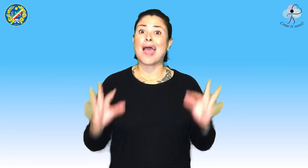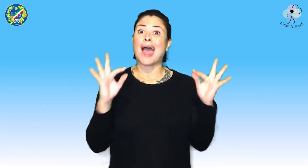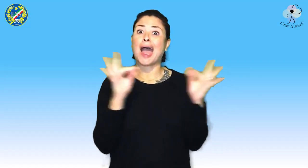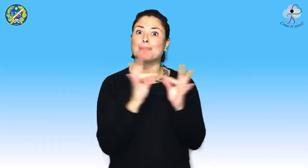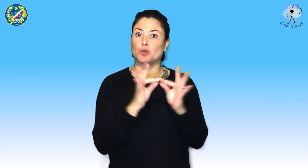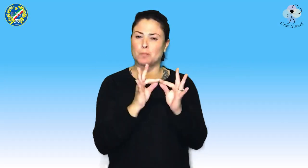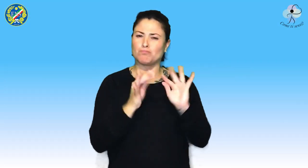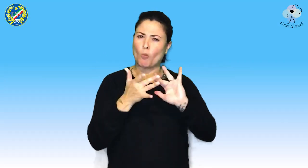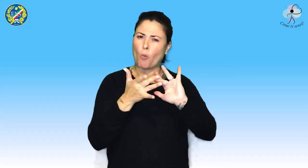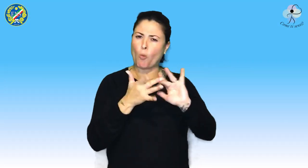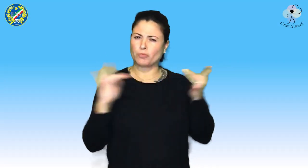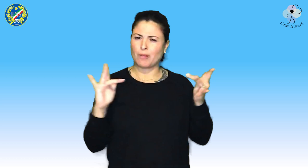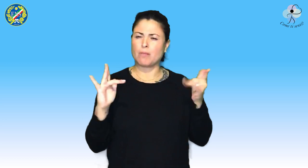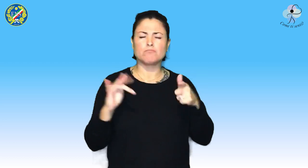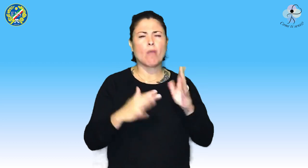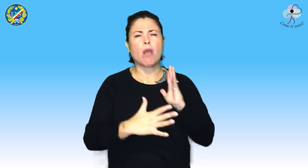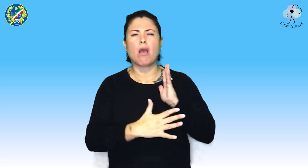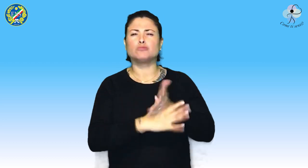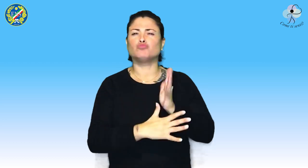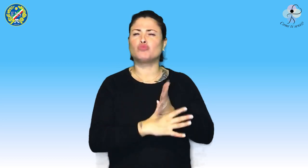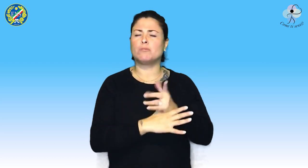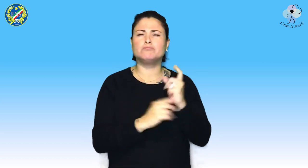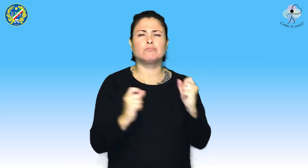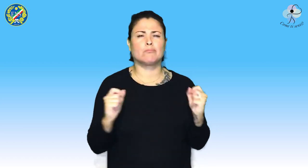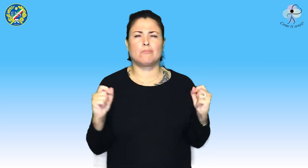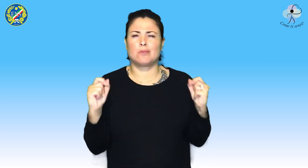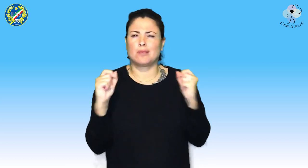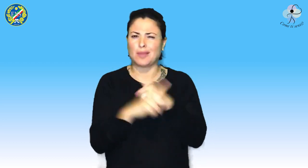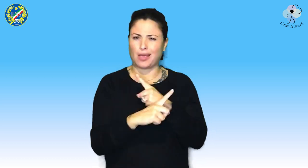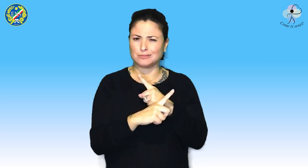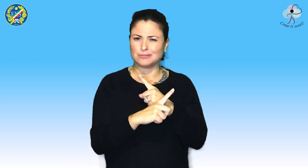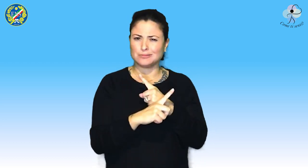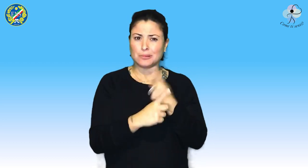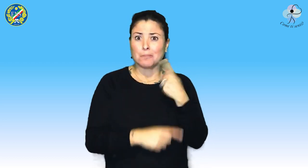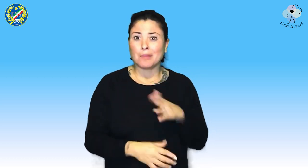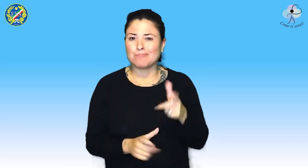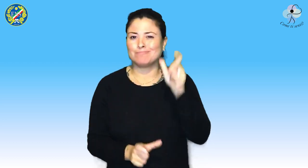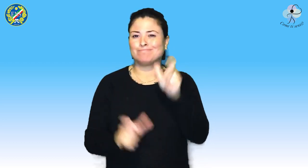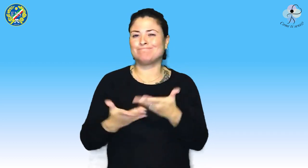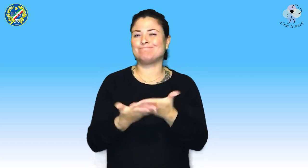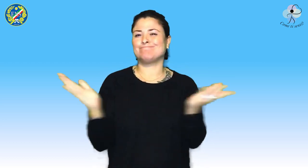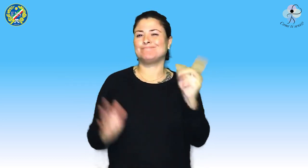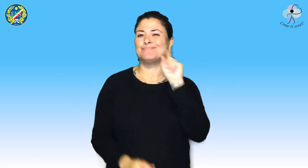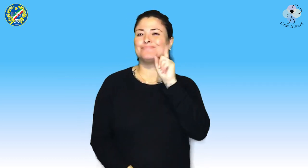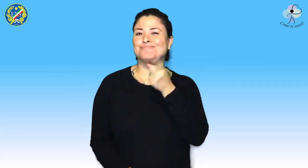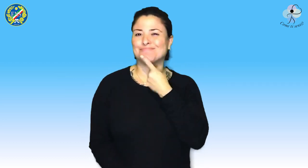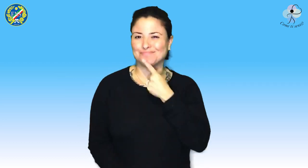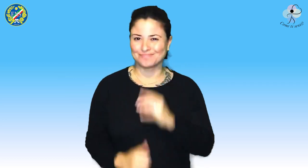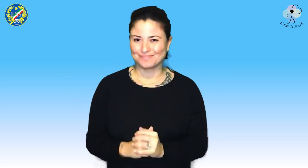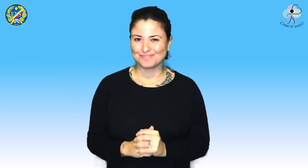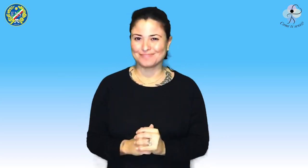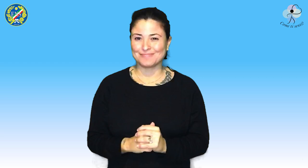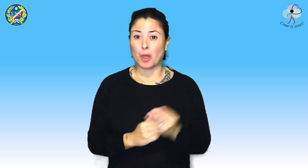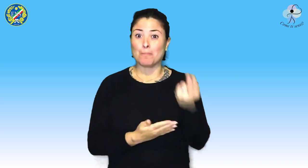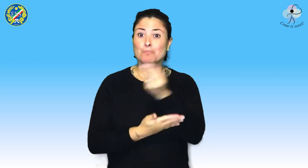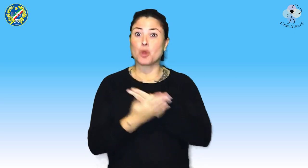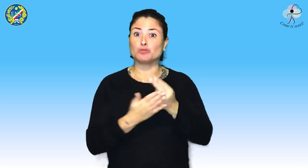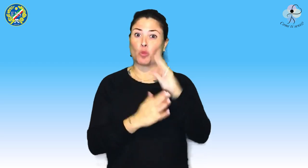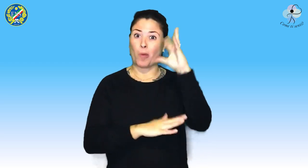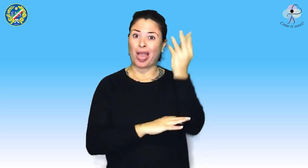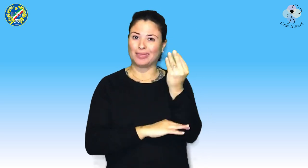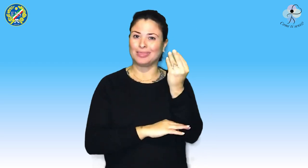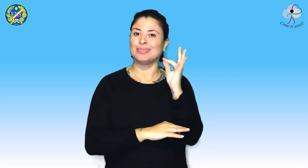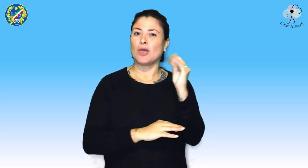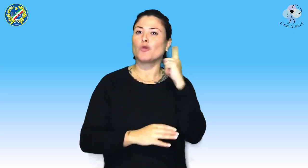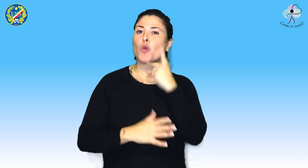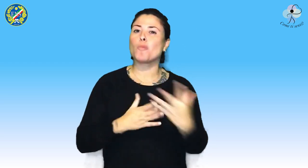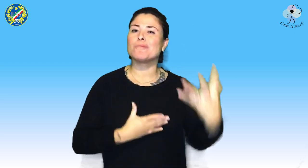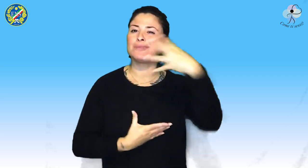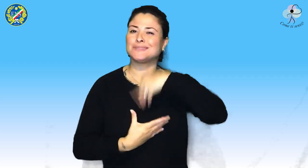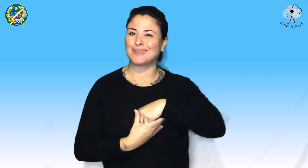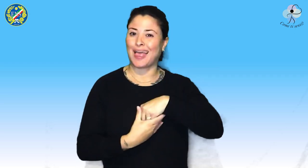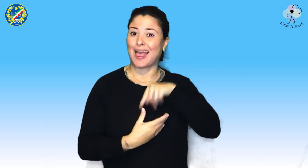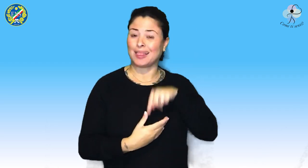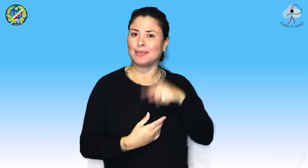Gli appuntamenti online, gratuiti e accessibili dedicati alle persone sorde di “Come Ti Senti”,